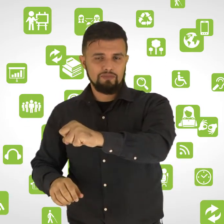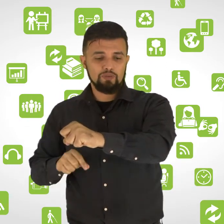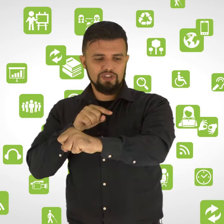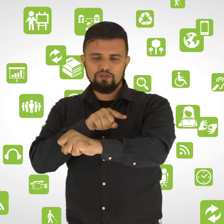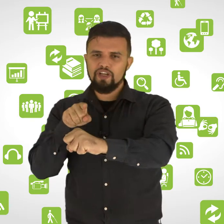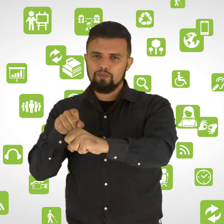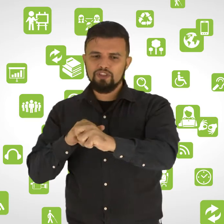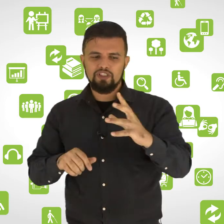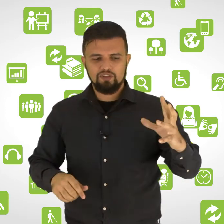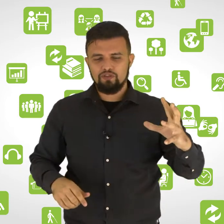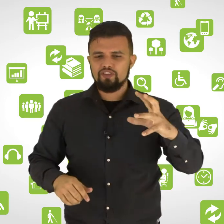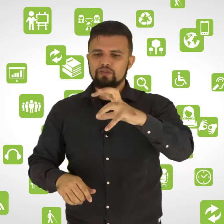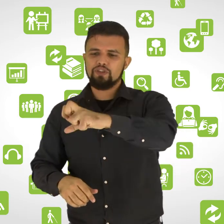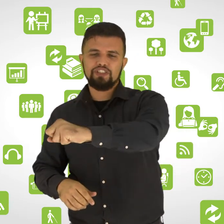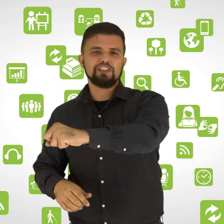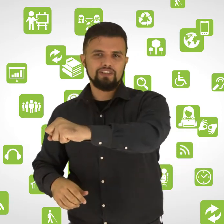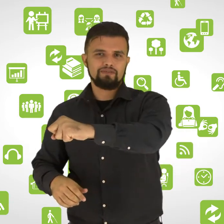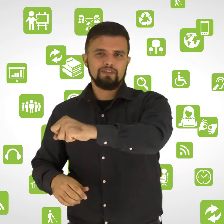Eu não preciso ficar apontando, mas só fazer a mordida.